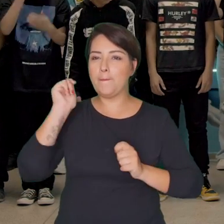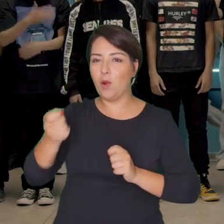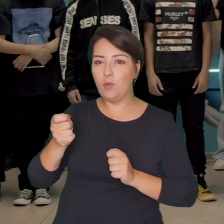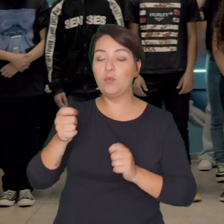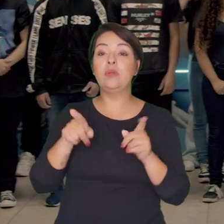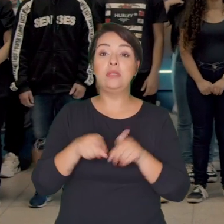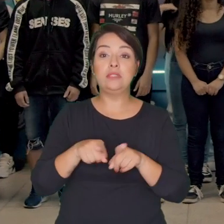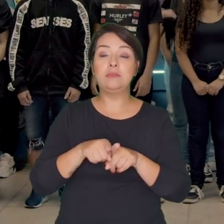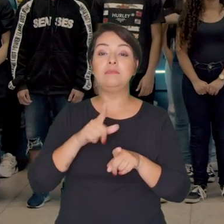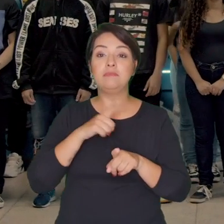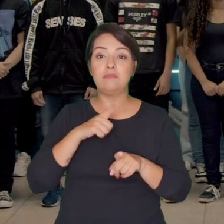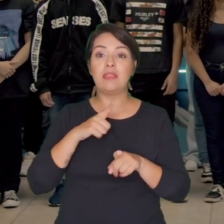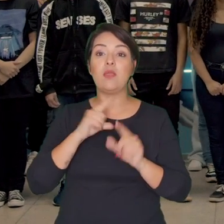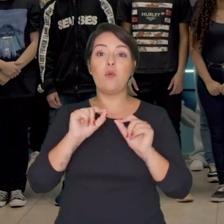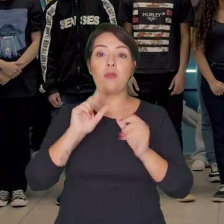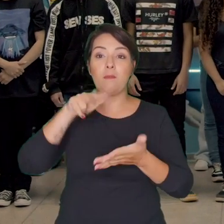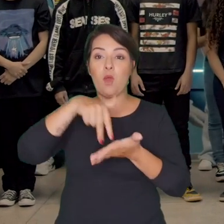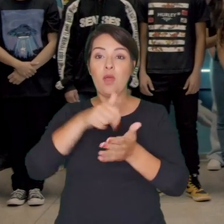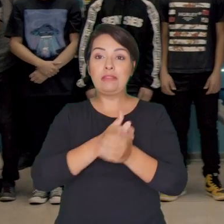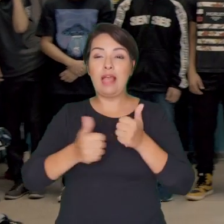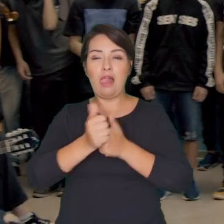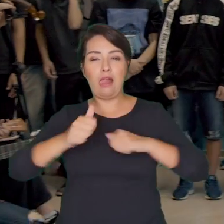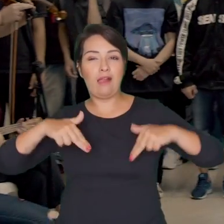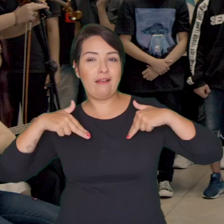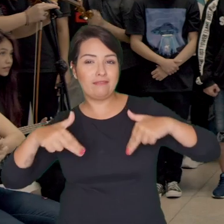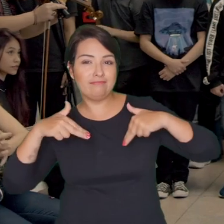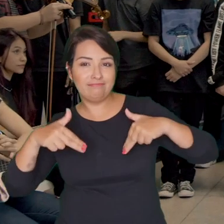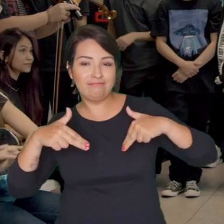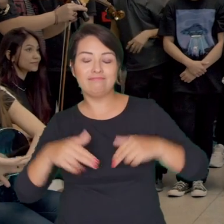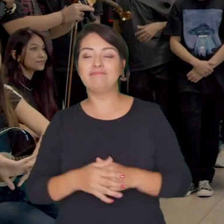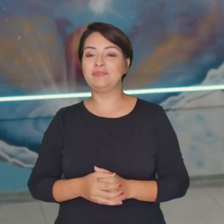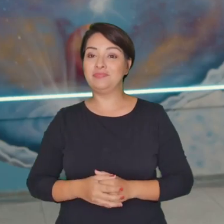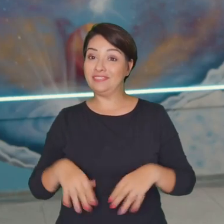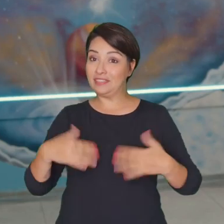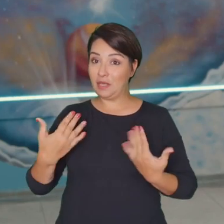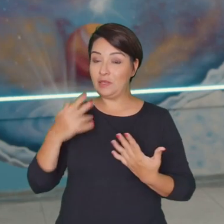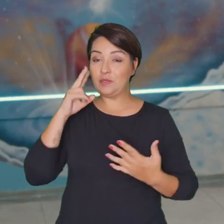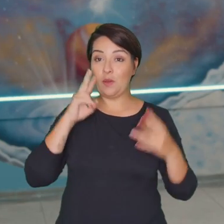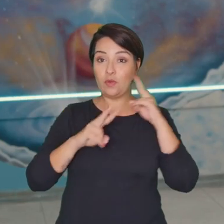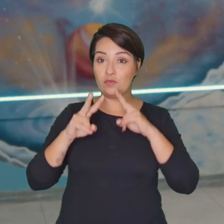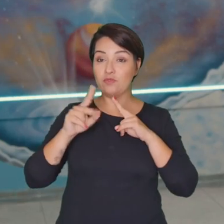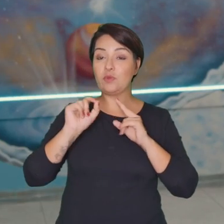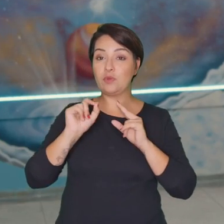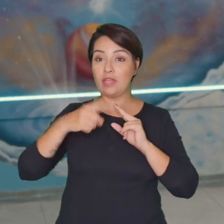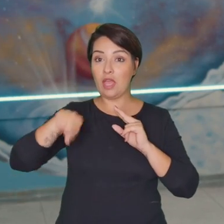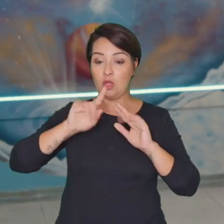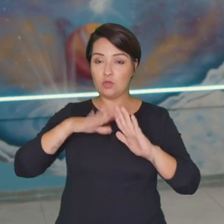Depois, um momento de protagonismo ali do nosso beatbox. O coral da nossa escola faz parte dentro do projeto de vida,